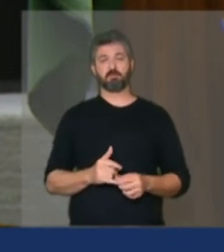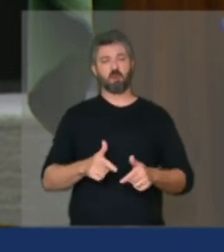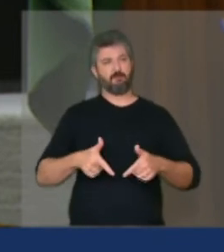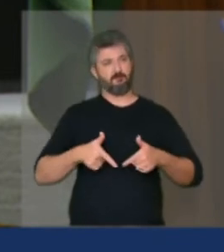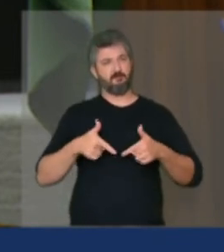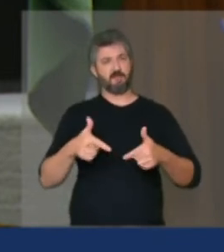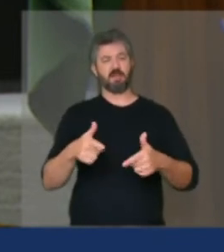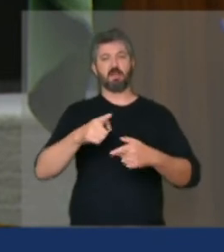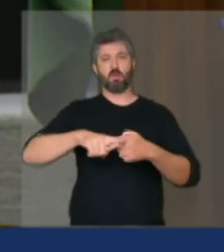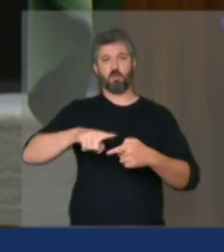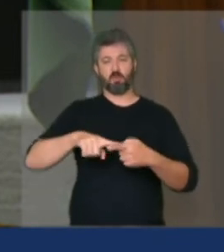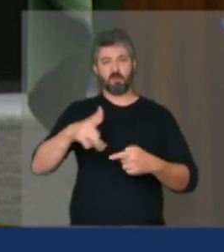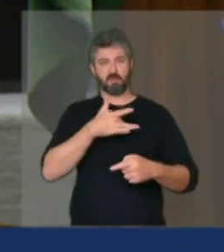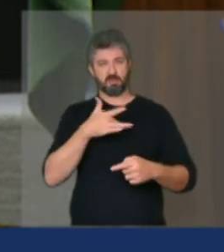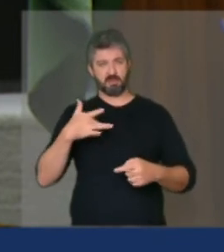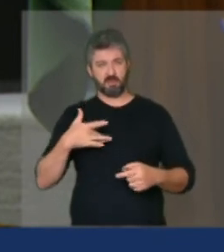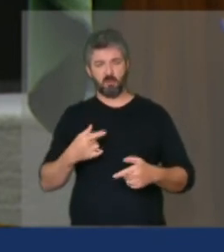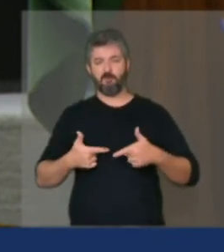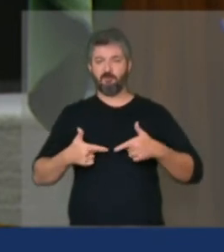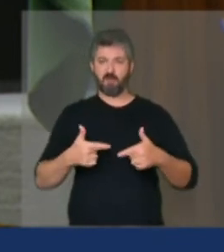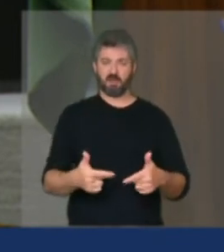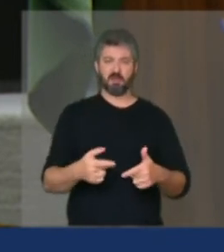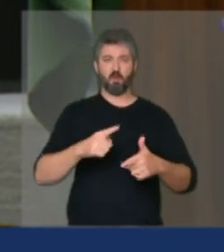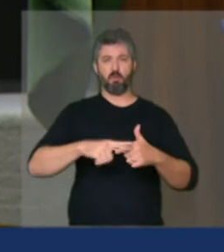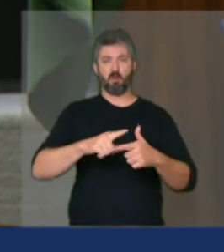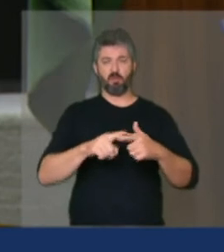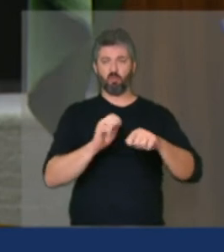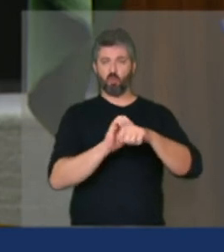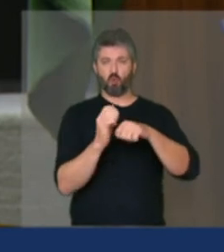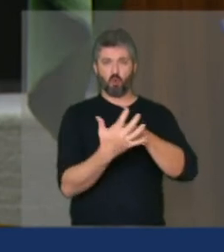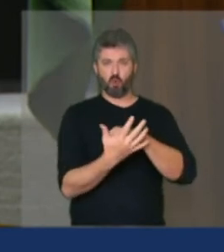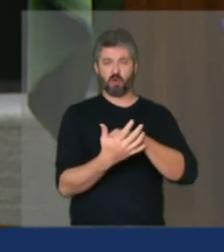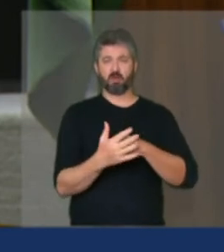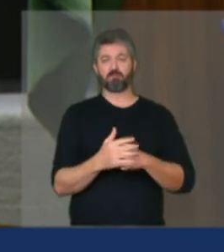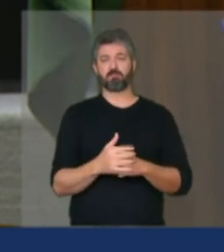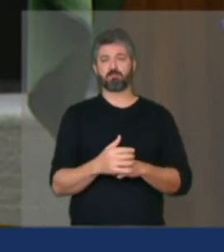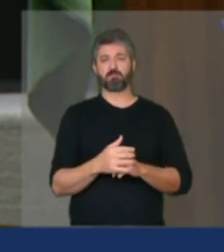DE SAÚDE, ENFRENTAR A PANDEMIA, O MOMENTO EM QUE NÓS ESTAMOS REALIZANDO AS NOSSAS SESSÕES COMO HOJE, QUE